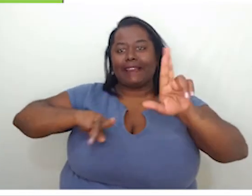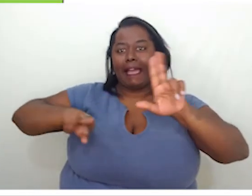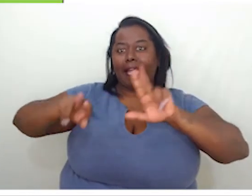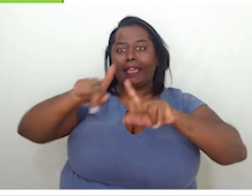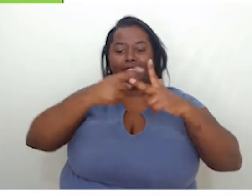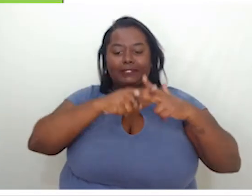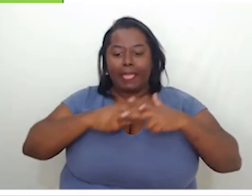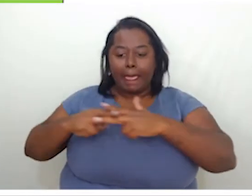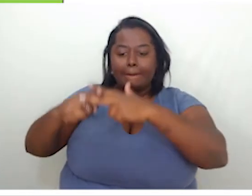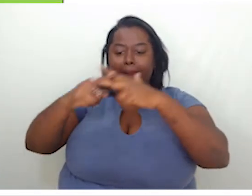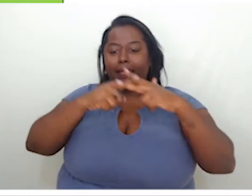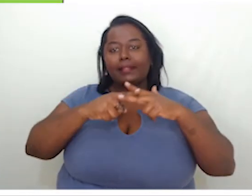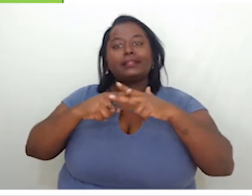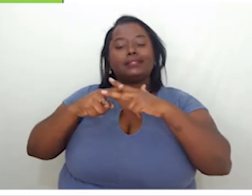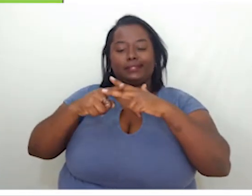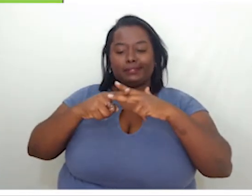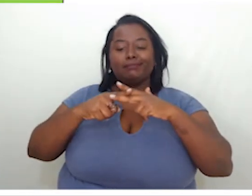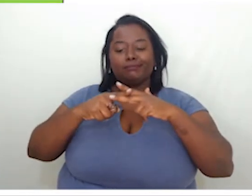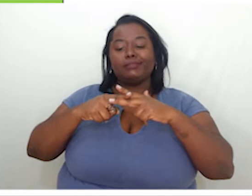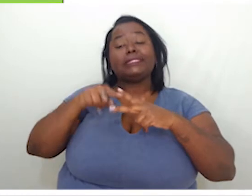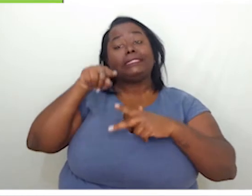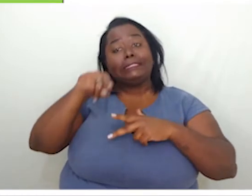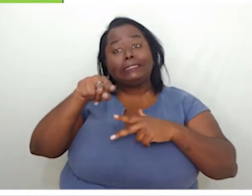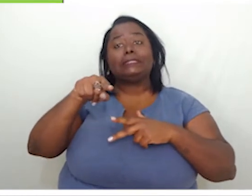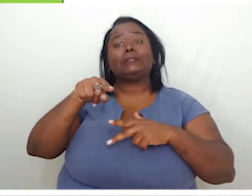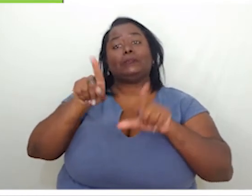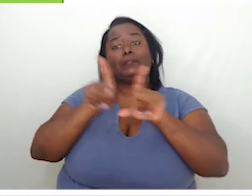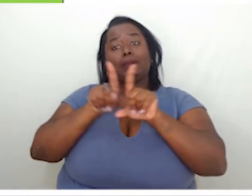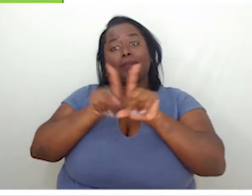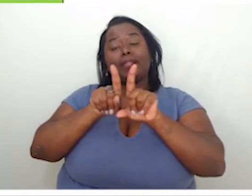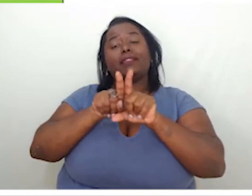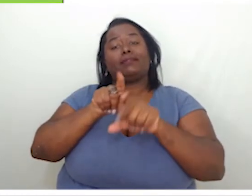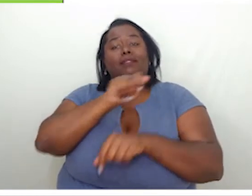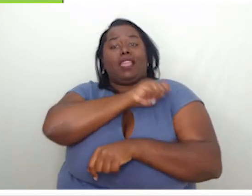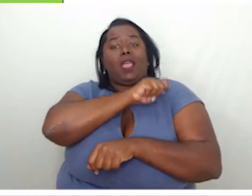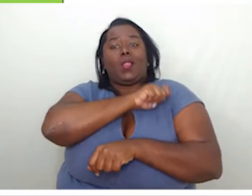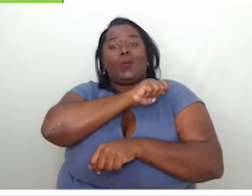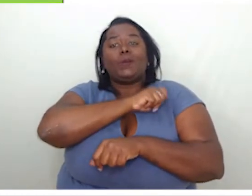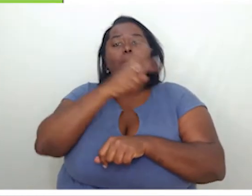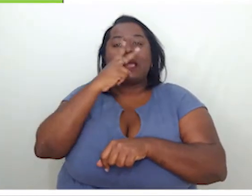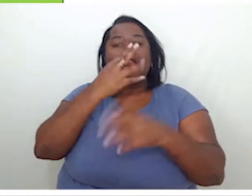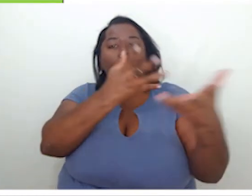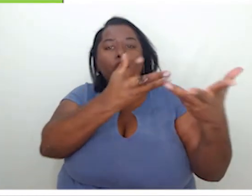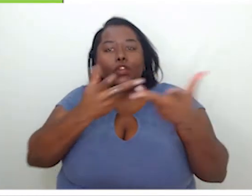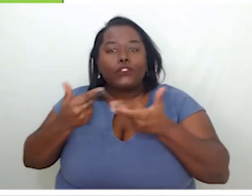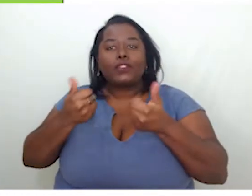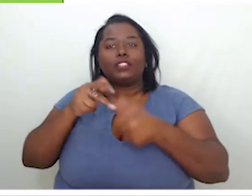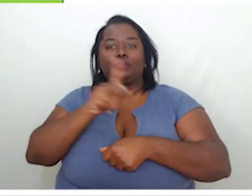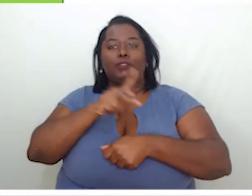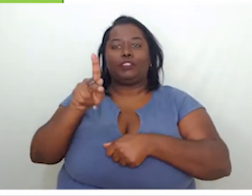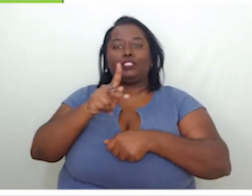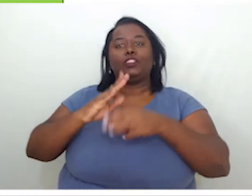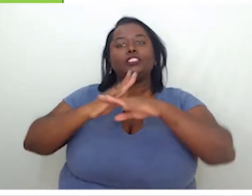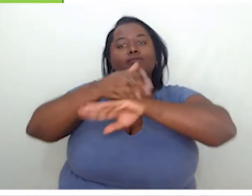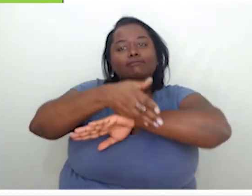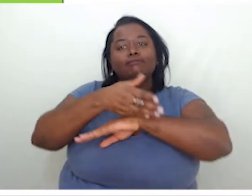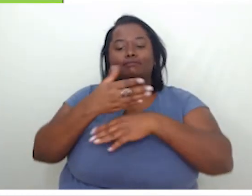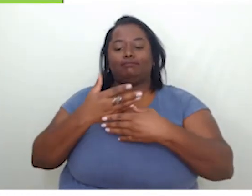los estudiantes los están invitando a venir, pero desde el punto de vista de los aprendices, eso significa que los estudiantes están accediendo a ambientes de aprendizaje